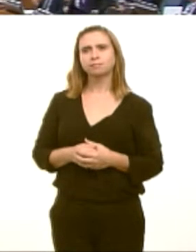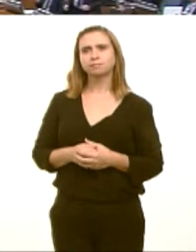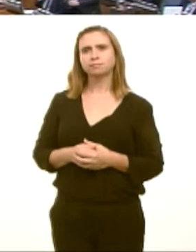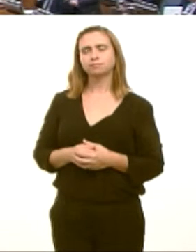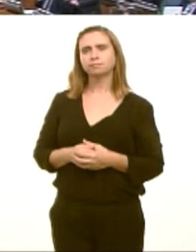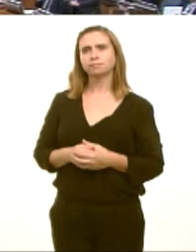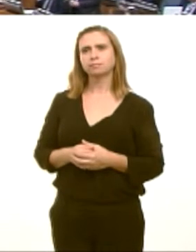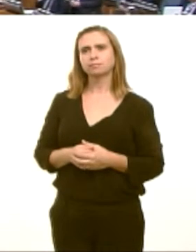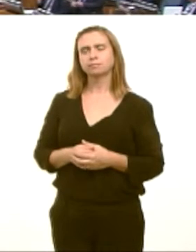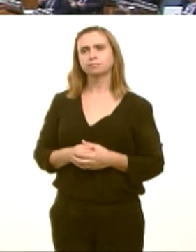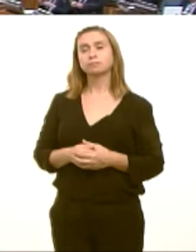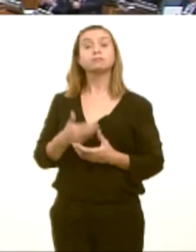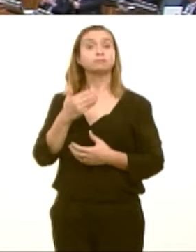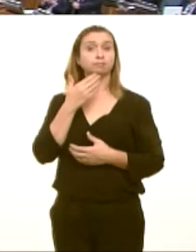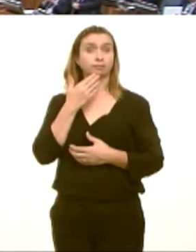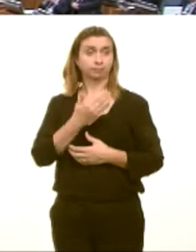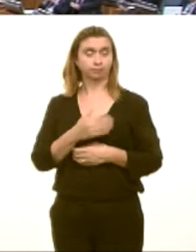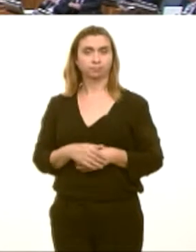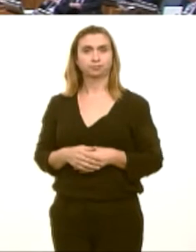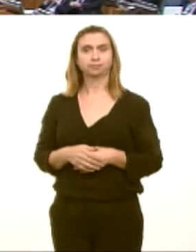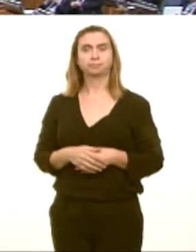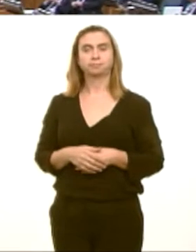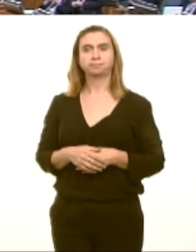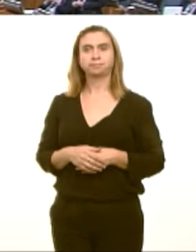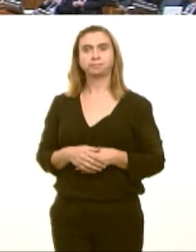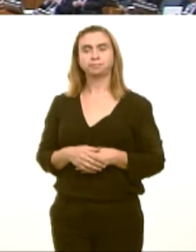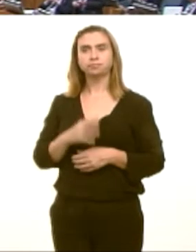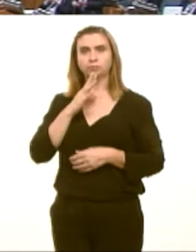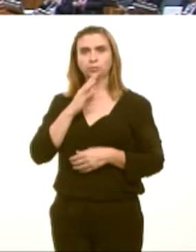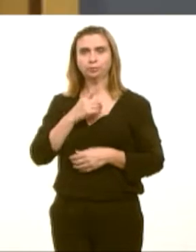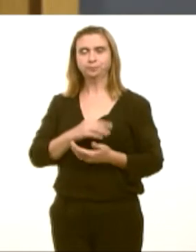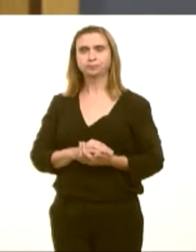Simon Thomas: Rwyín croesawuír gweithgareddau mewn llefydd megis Y Lle yn Llanelli, ac agoriad